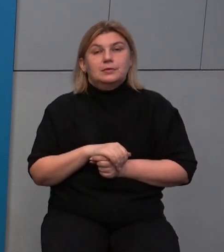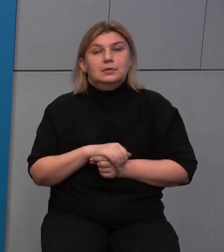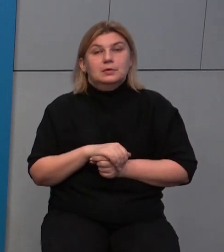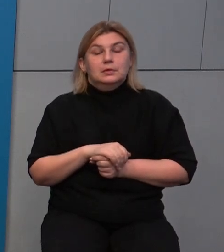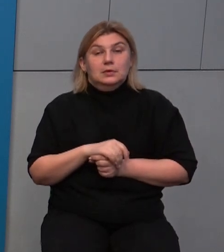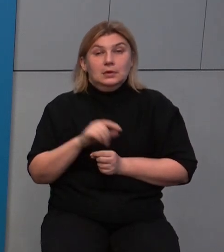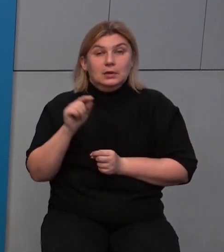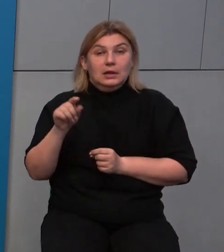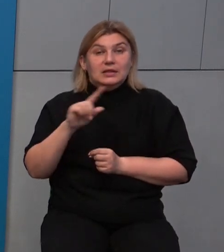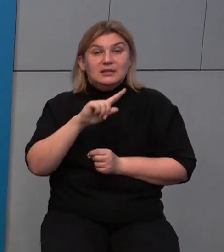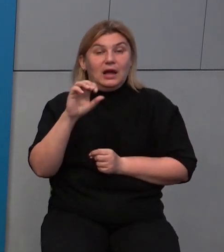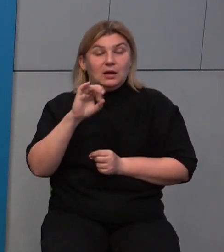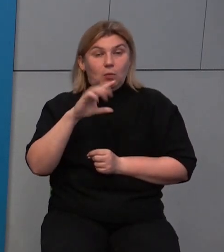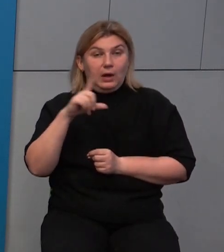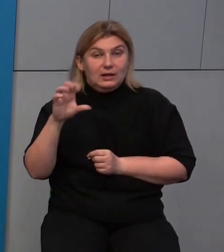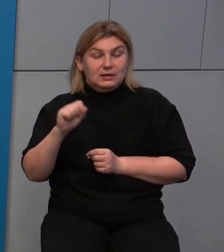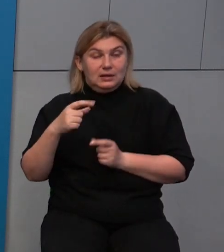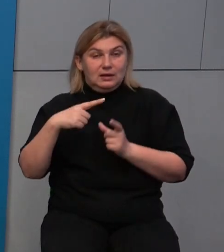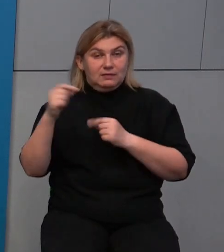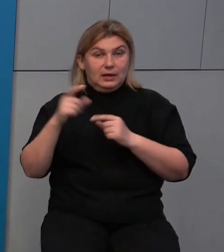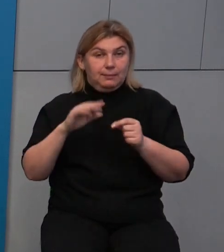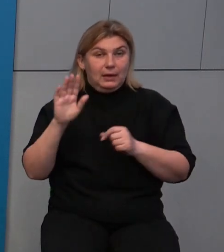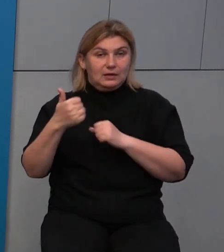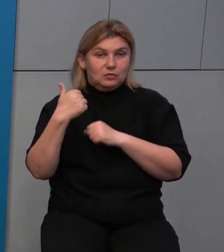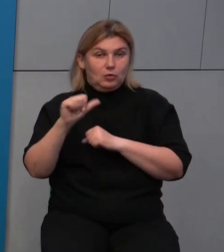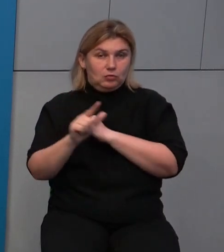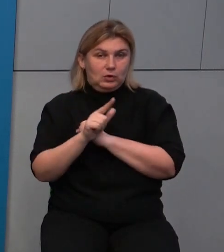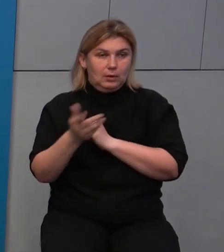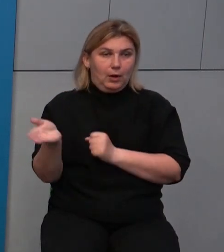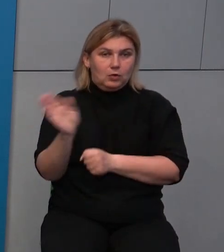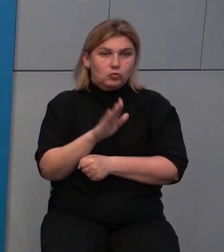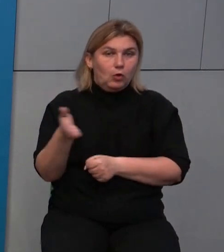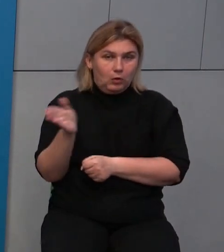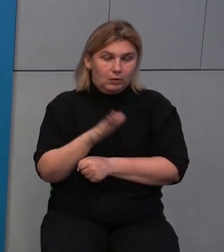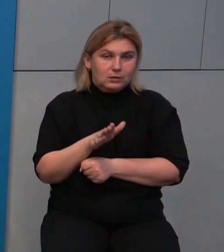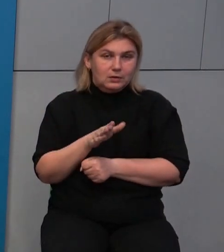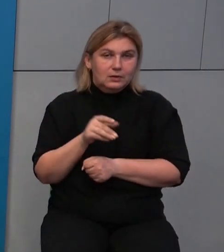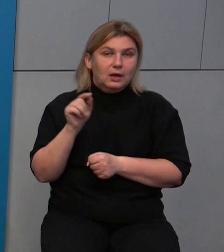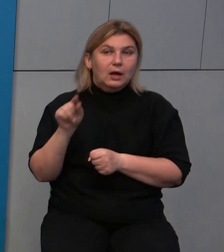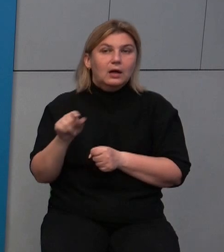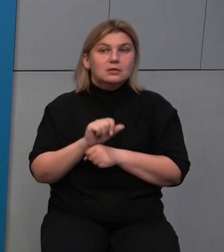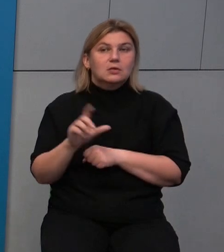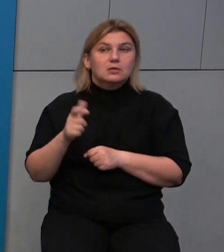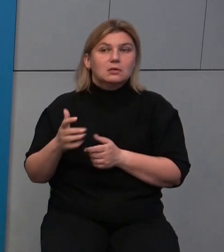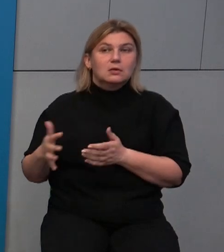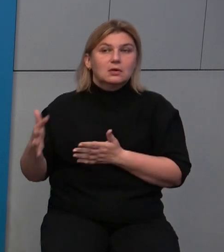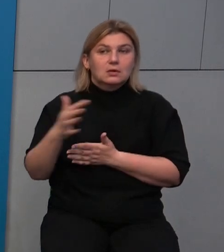"Zagłada i gwiazdy" ma może 170 stron, a to jest coś, co zebrałam w większości